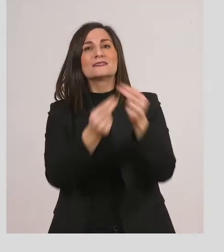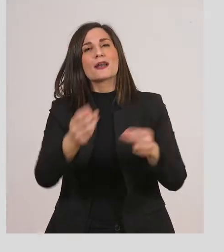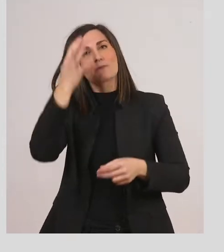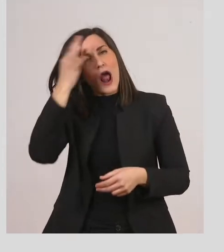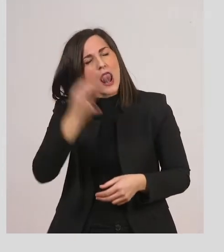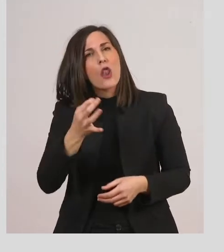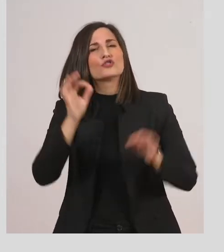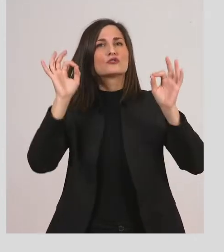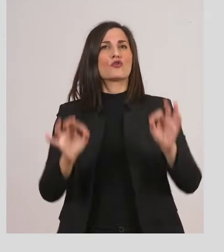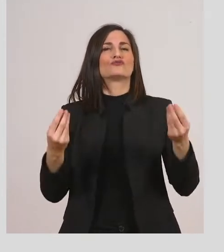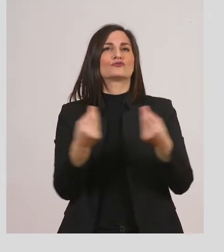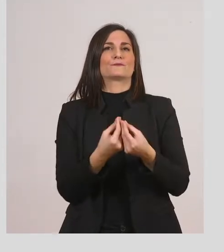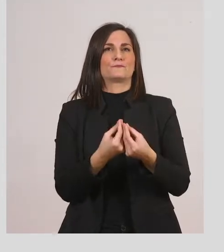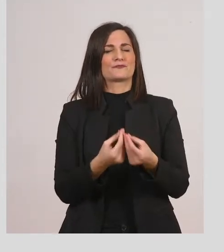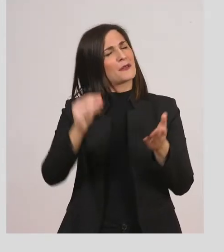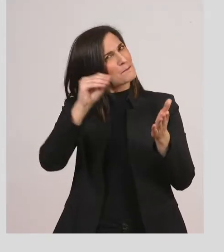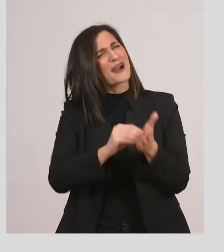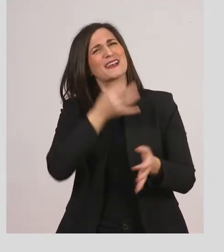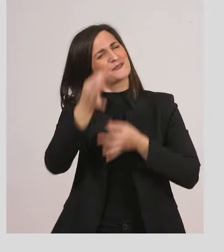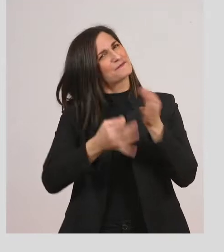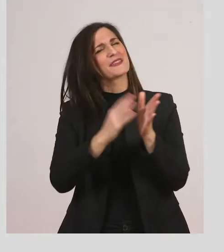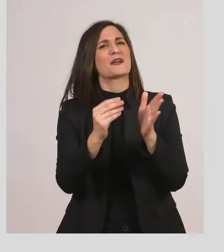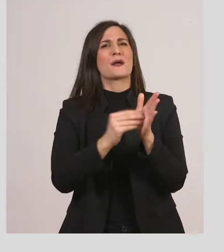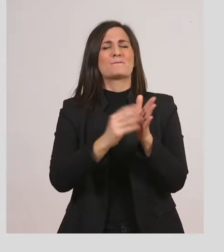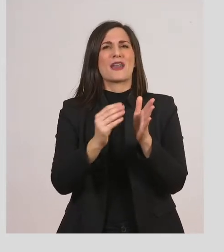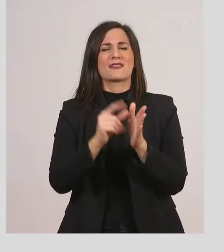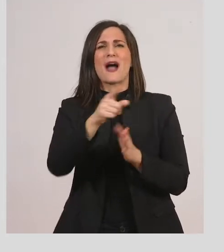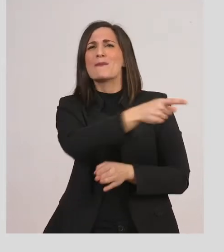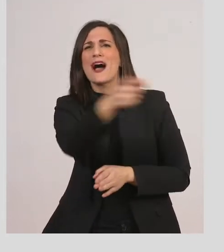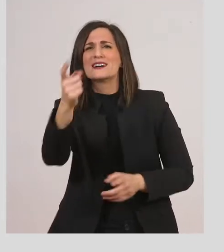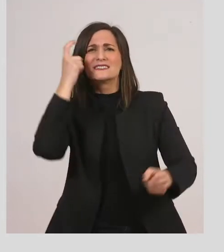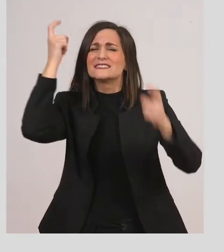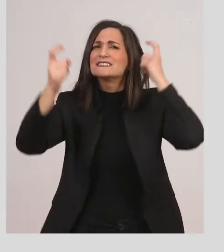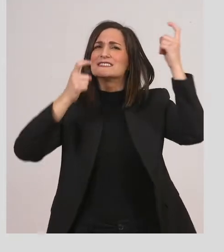Να το δούμε λίγο πάλι σε παράδειγμα. Αλλά αν κάτι σας μείνει σαν απορία μην αγχώνεστε,